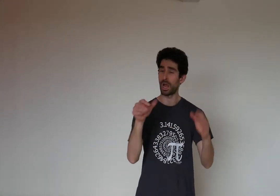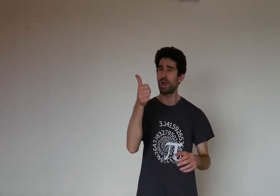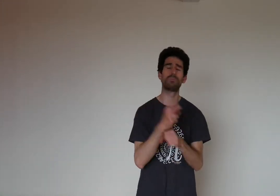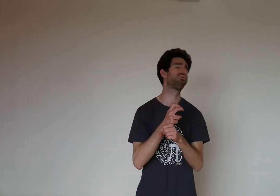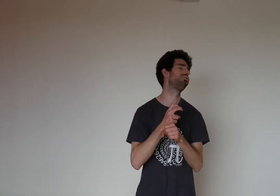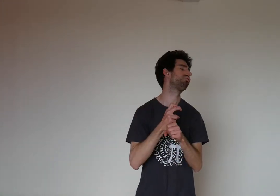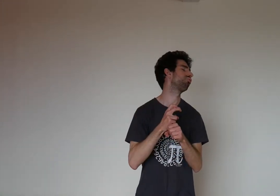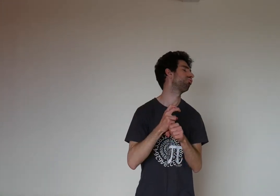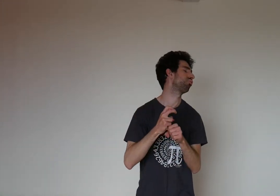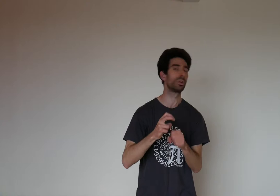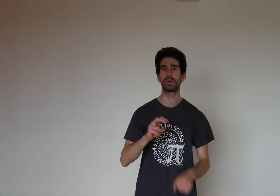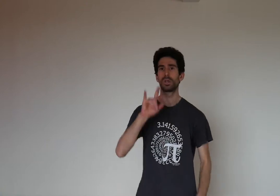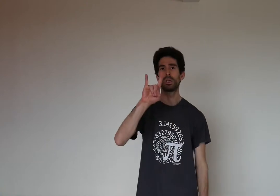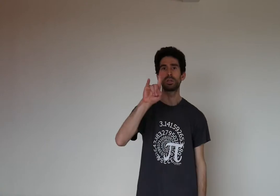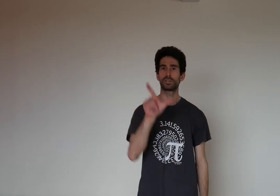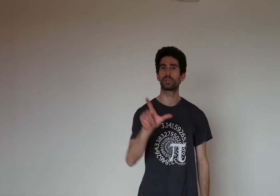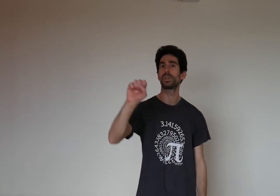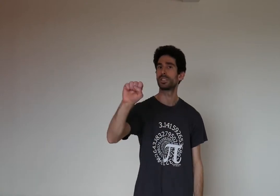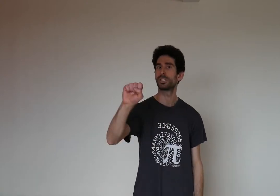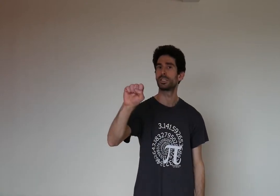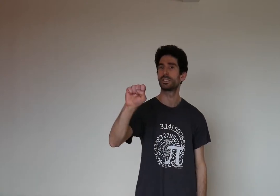En particulier un très dangereux : le H2S.